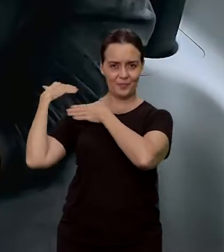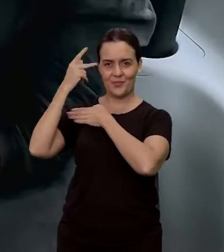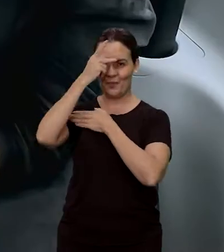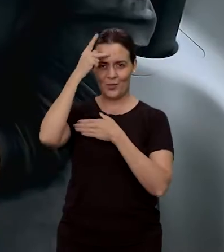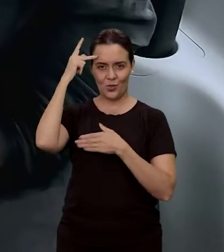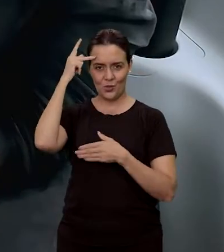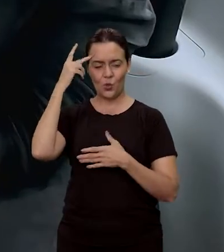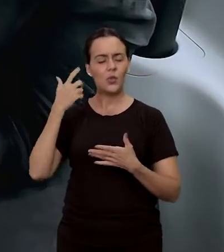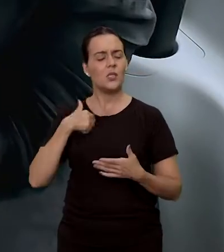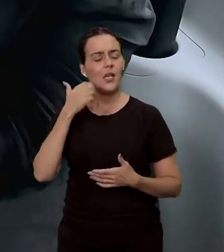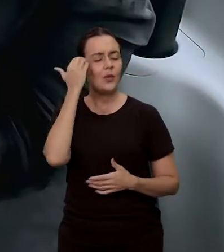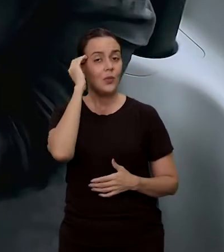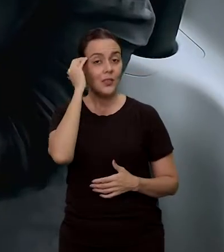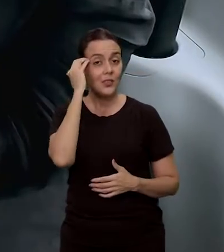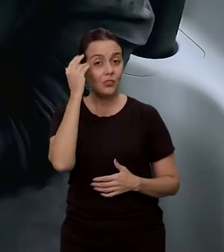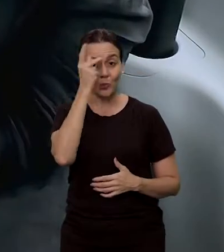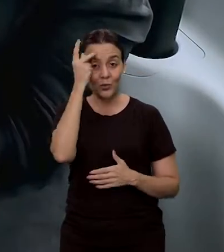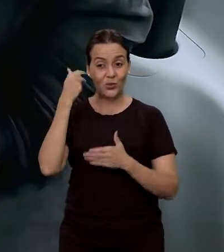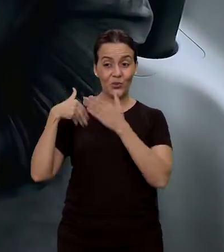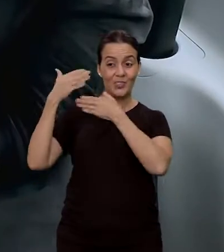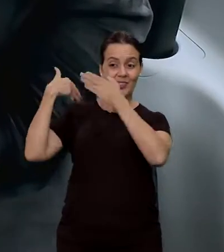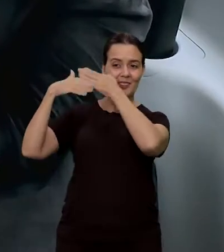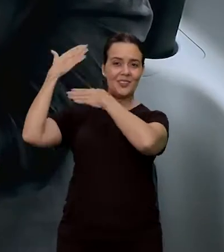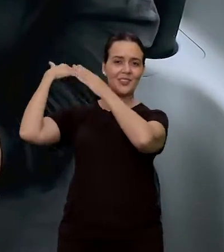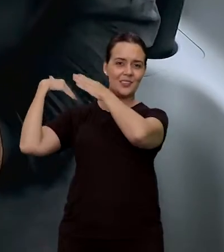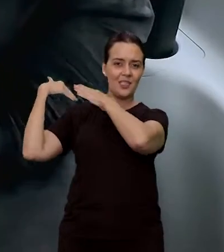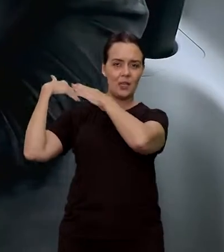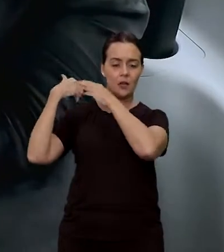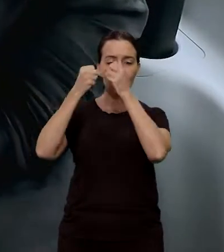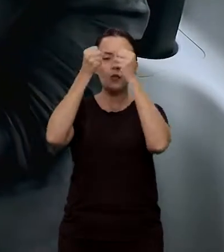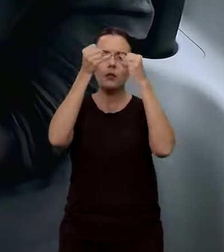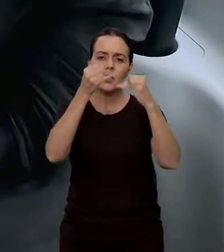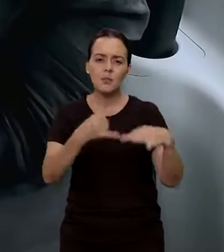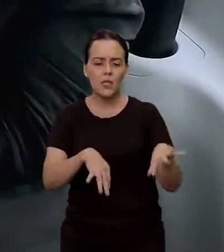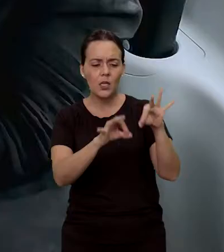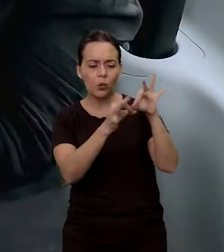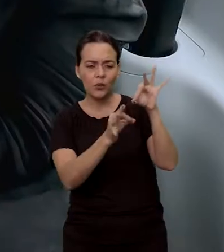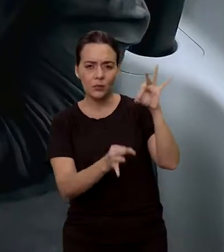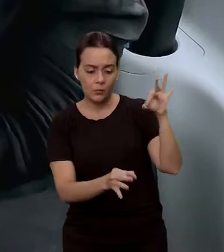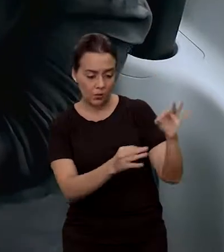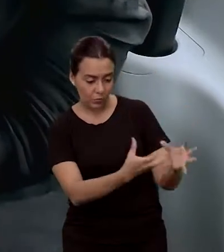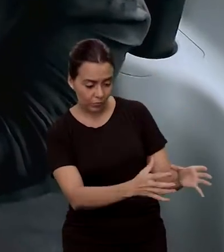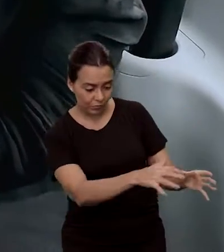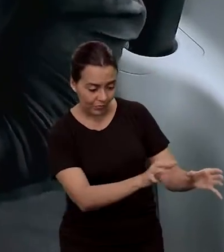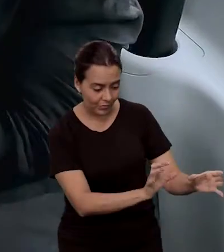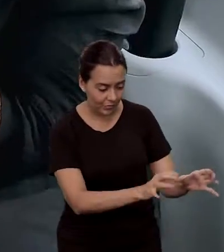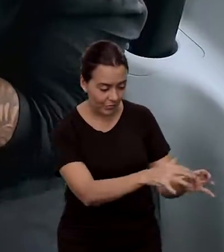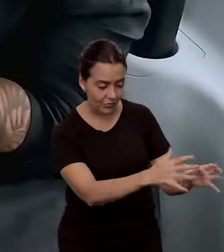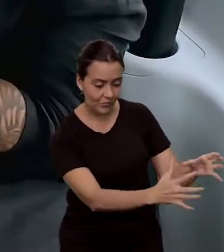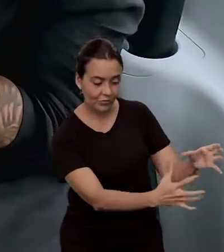Eu entendi que os ancestrais, de alguma maneira, eles falam através da minha arte. [Katiúscia] Eles falam total. [Mônica] Totalmente.